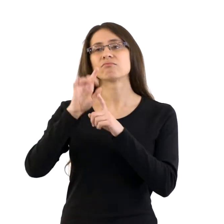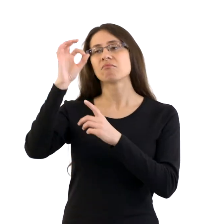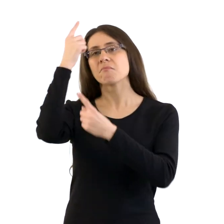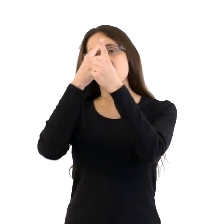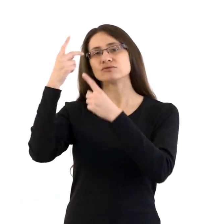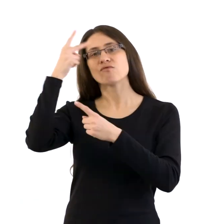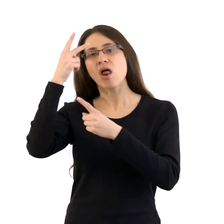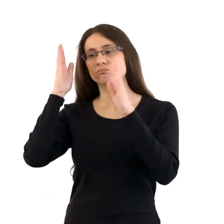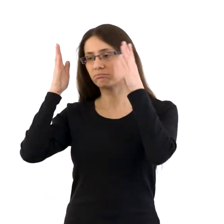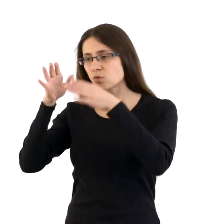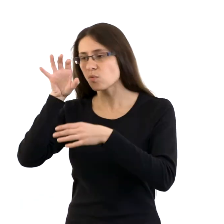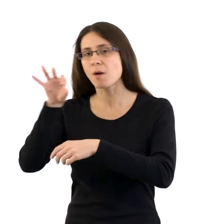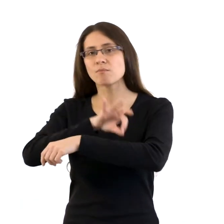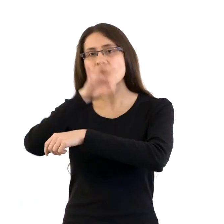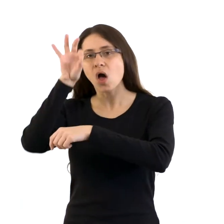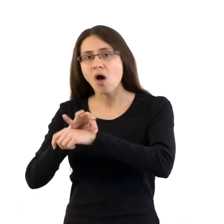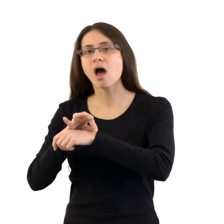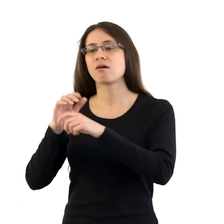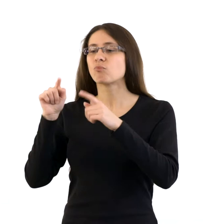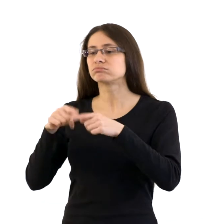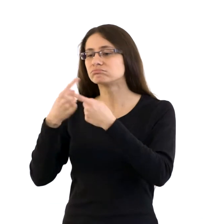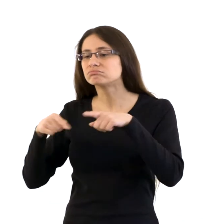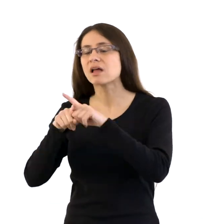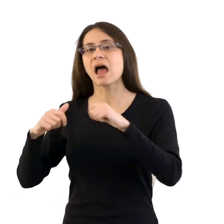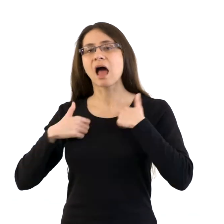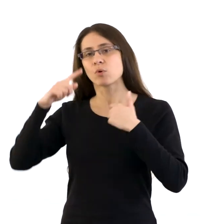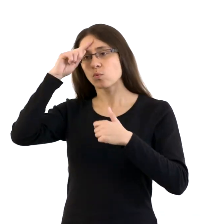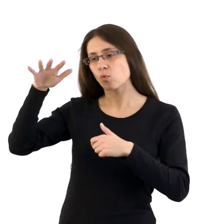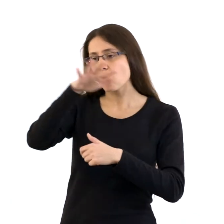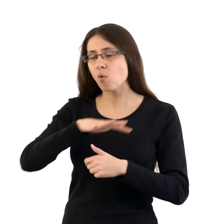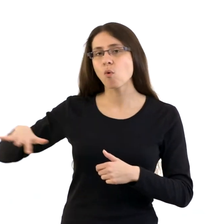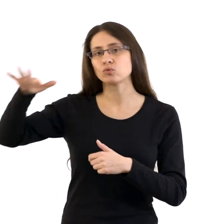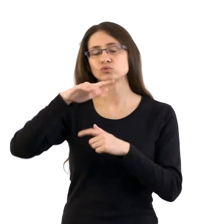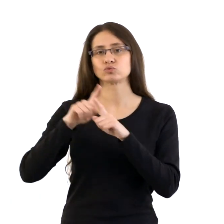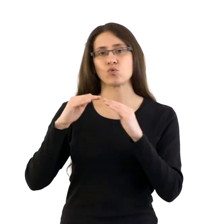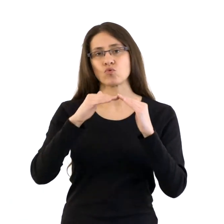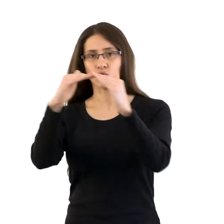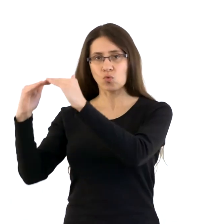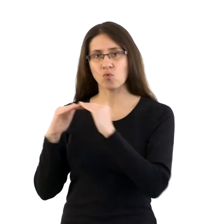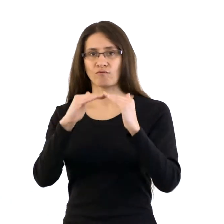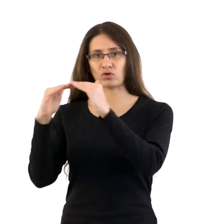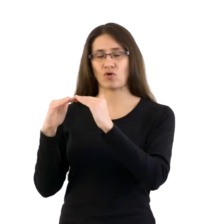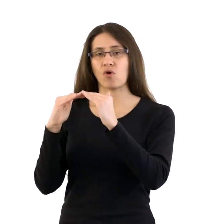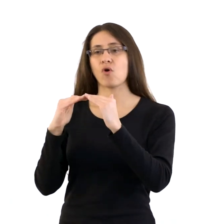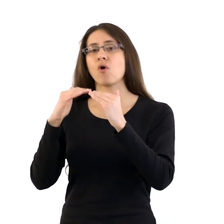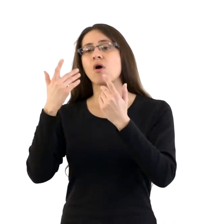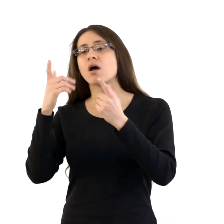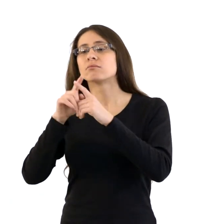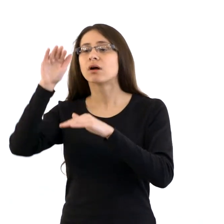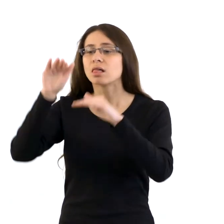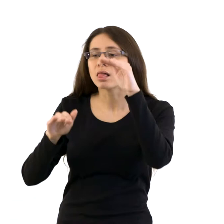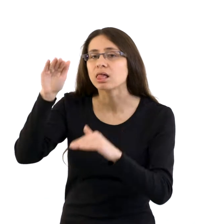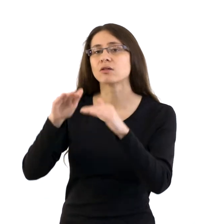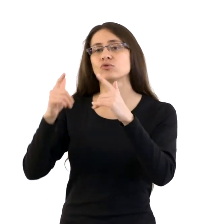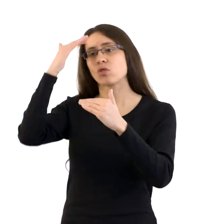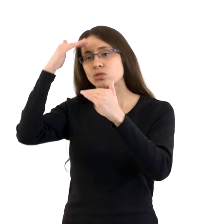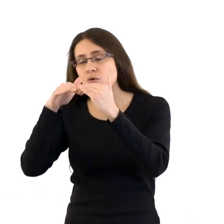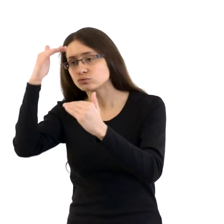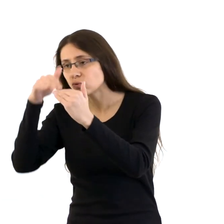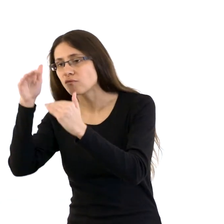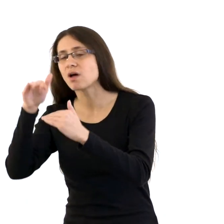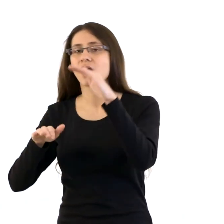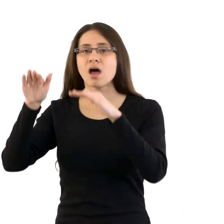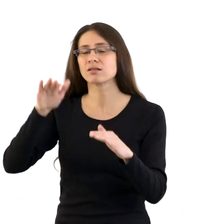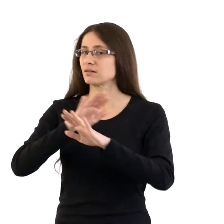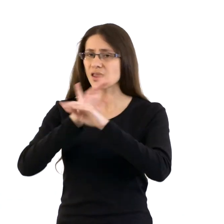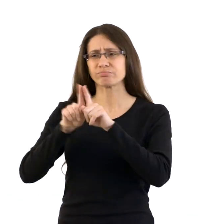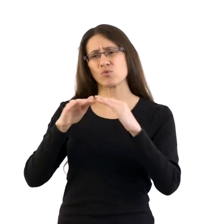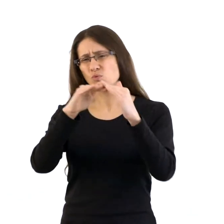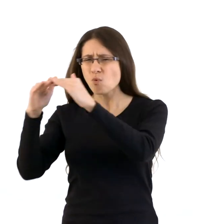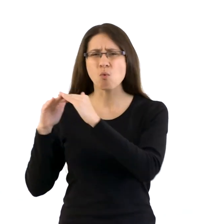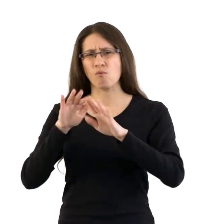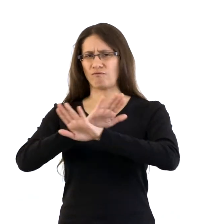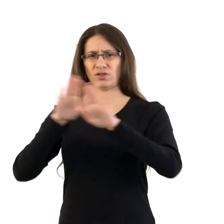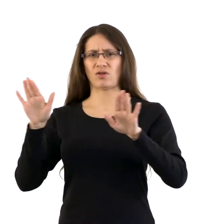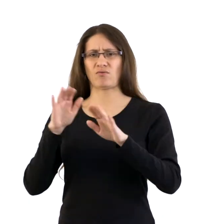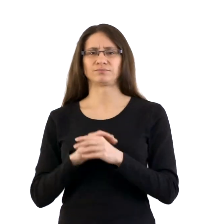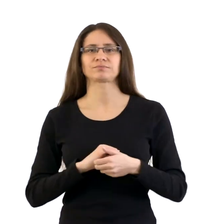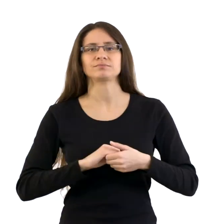Jest to filozofia projektowania produktów i otoczenia, w taki sposób by mogły być one użyte przez wszystkich ludzi.